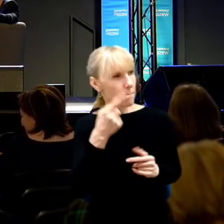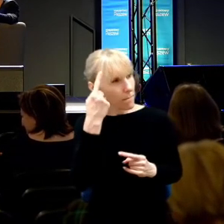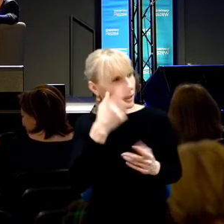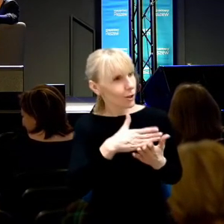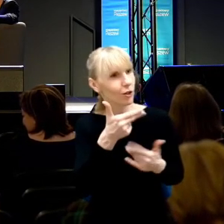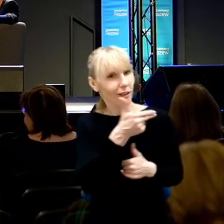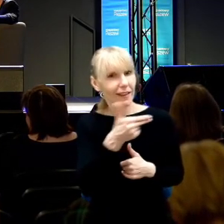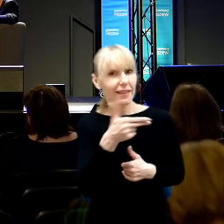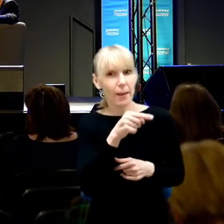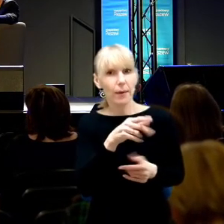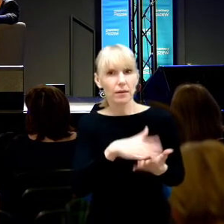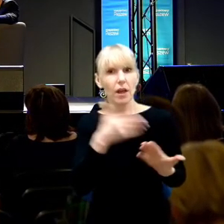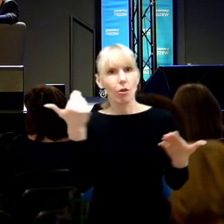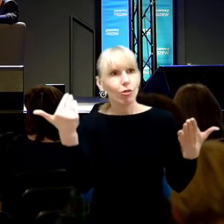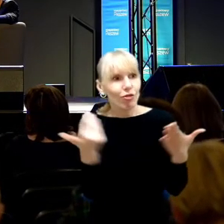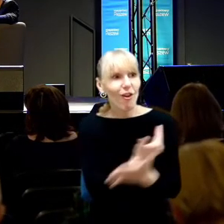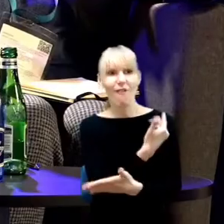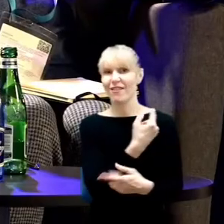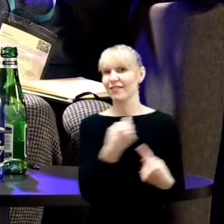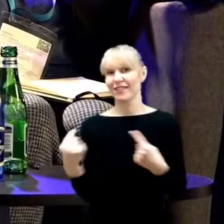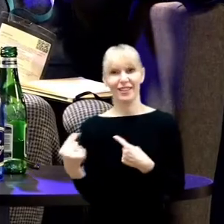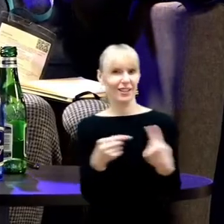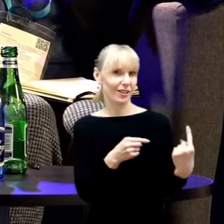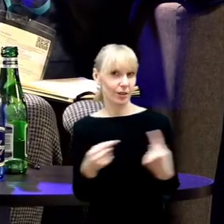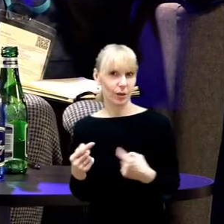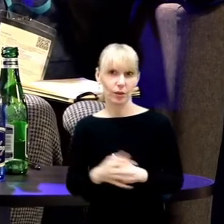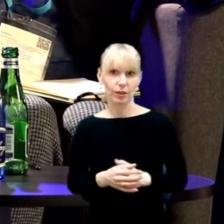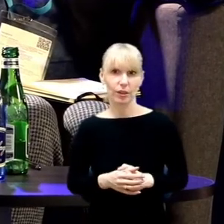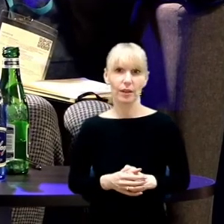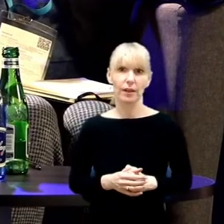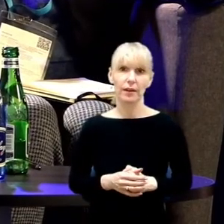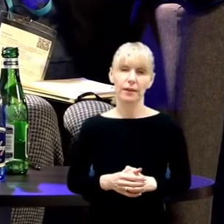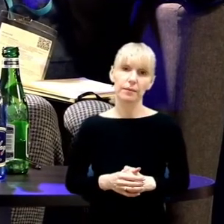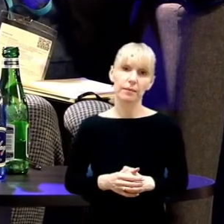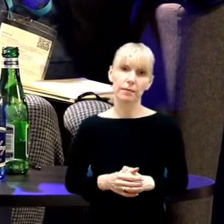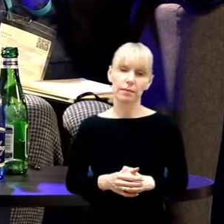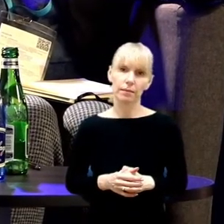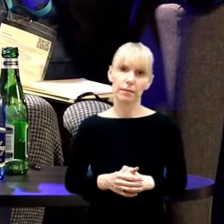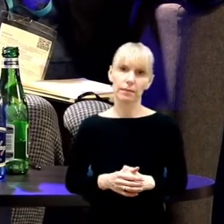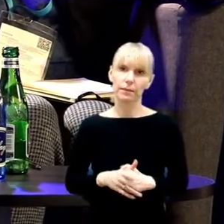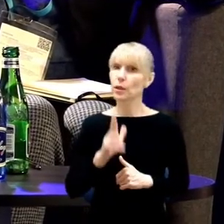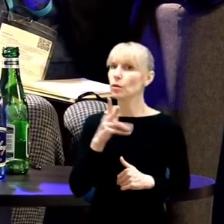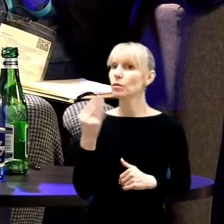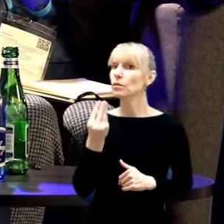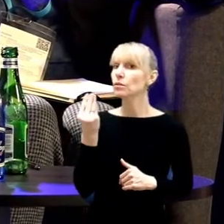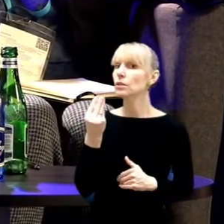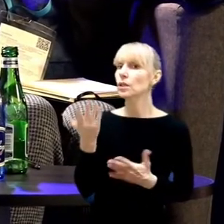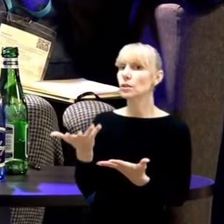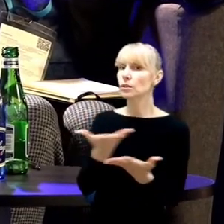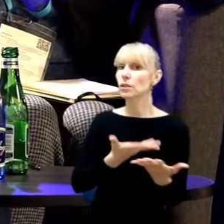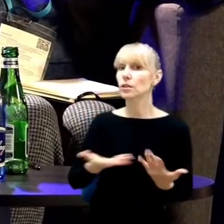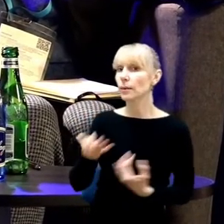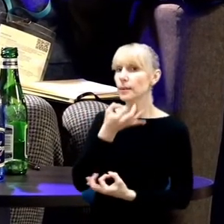nową dyskusję, więc myślę, że nawet co nie wchodźmy. Czy ktoś jeszcze z Państwa chciałby zabrać głos?